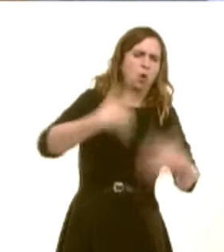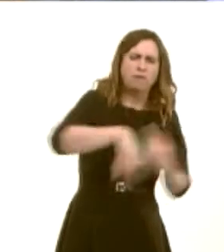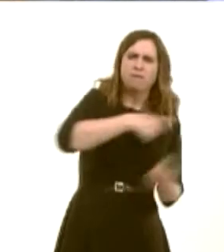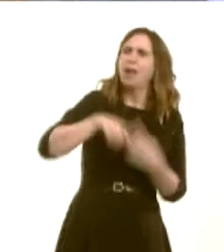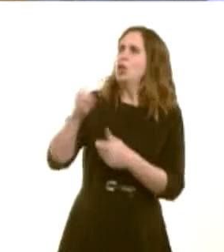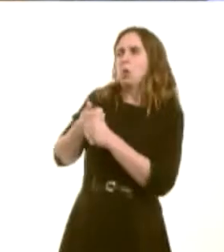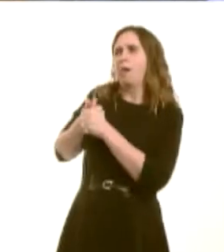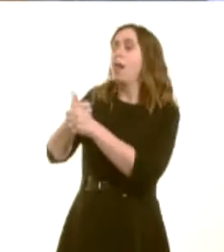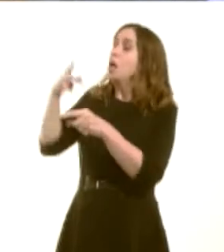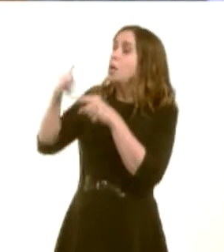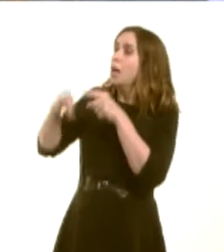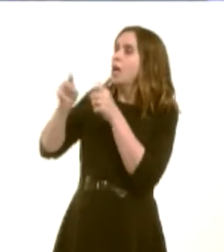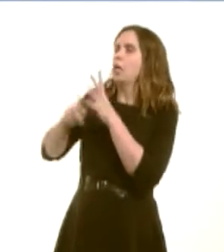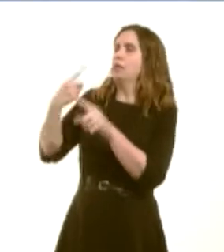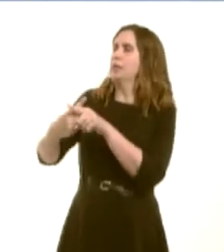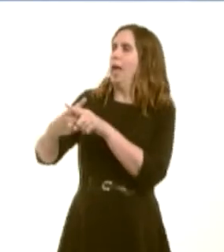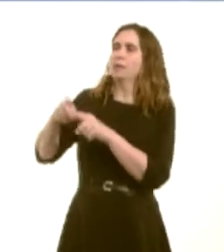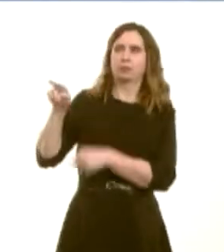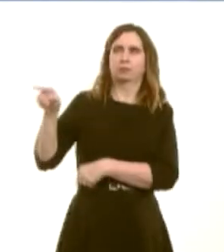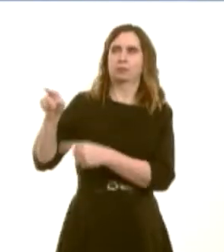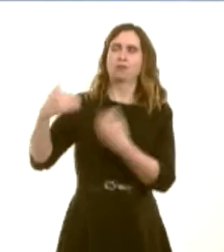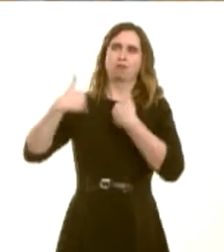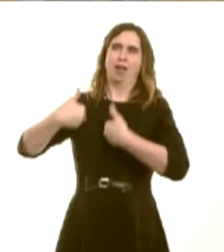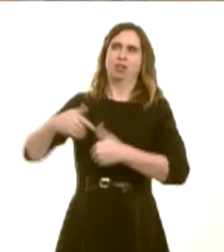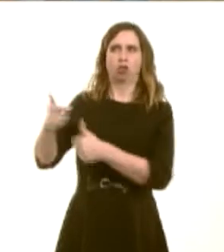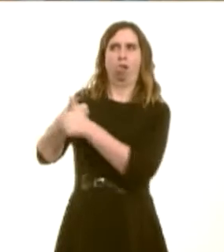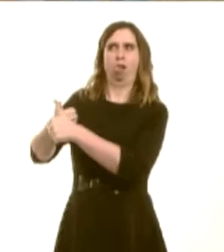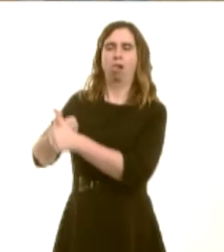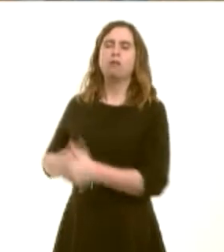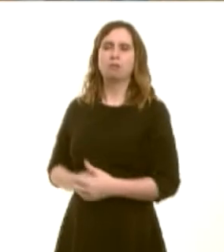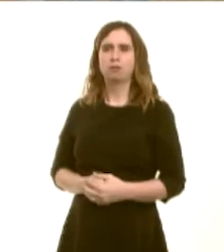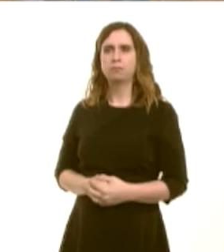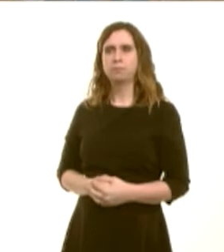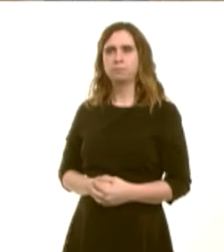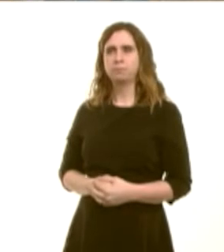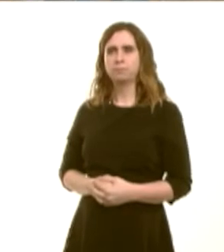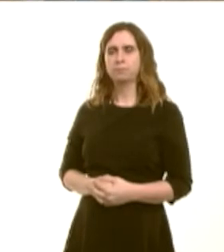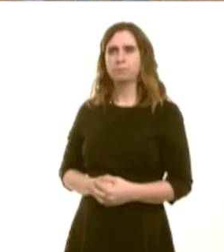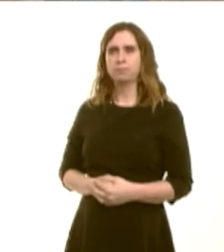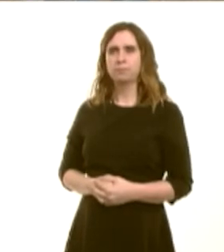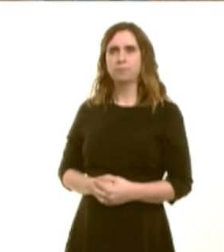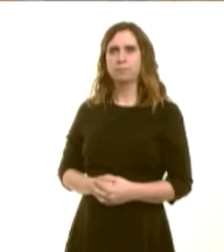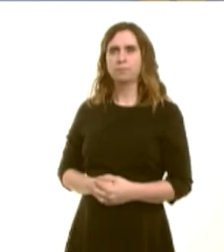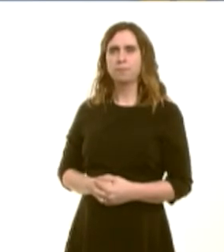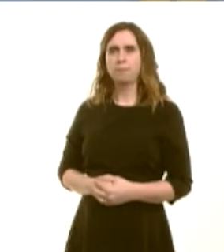richest in society. Rhodri Glyn Thomas: Maeír syniad o bleidleisio